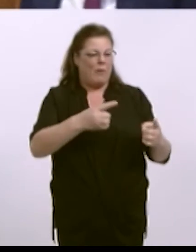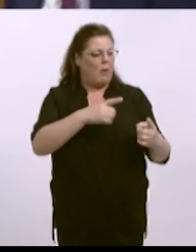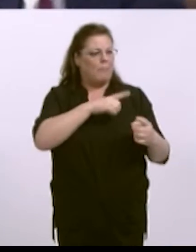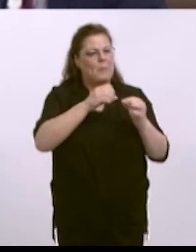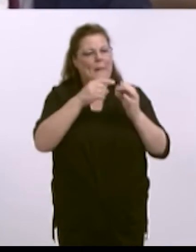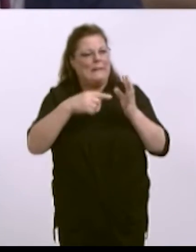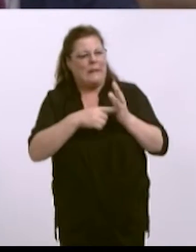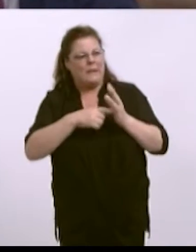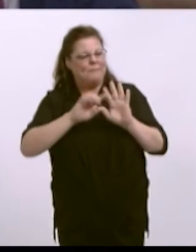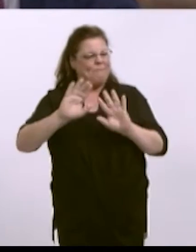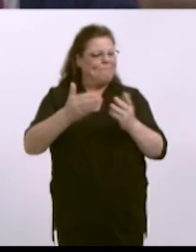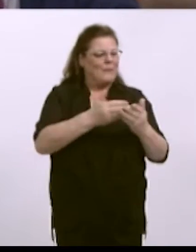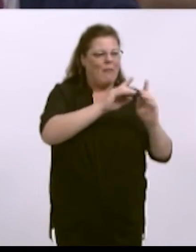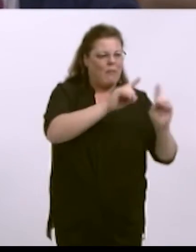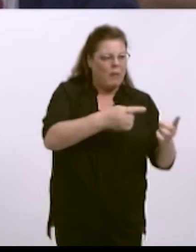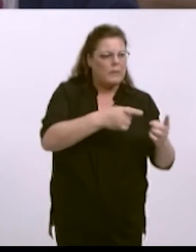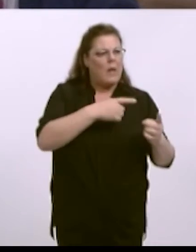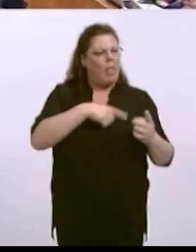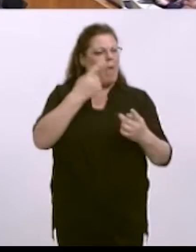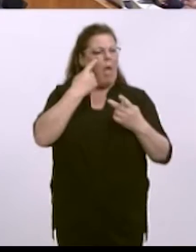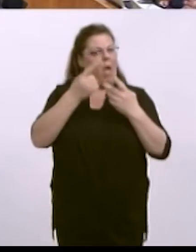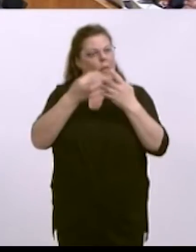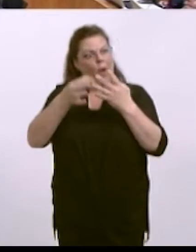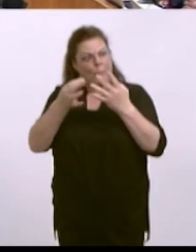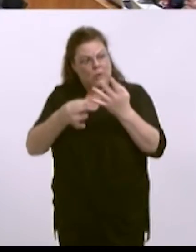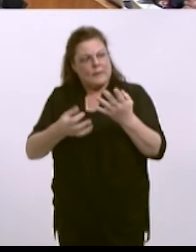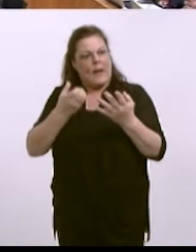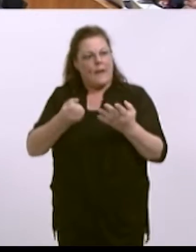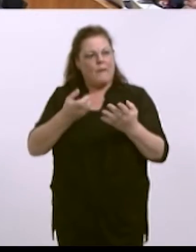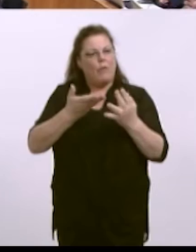i ddilyn dewisiadau eraill trwyír cynllun grant Allwedd Band Eang Cymru. Mae Superfast